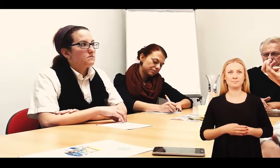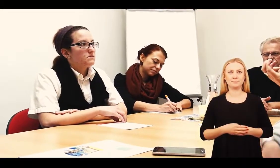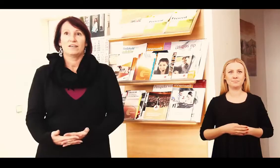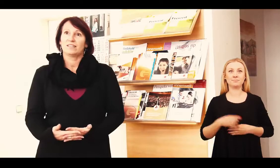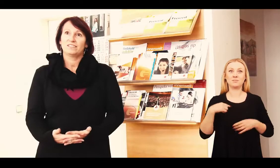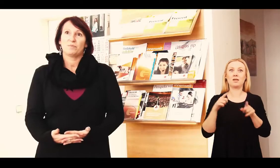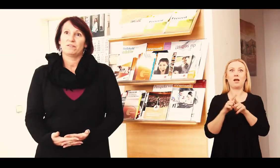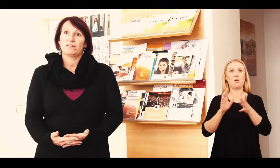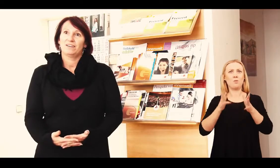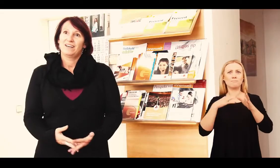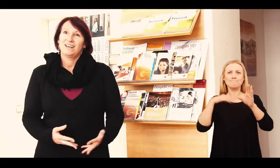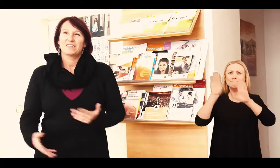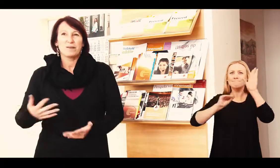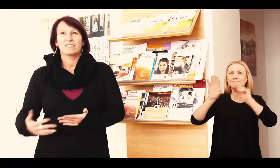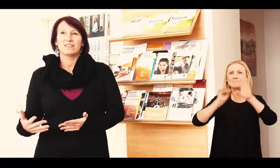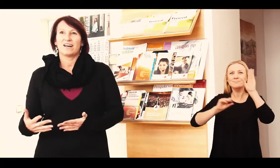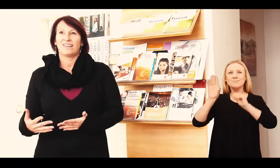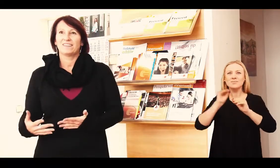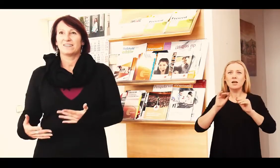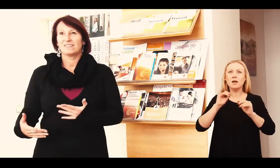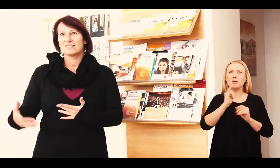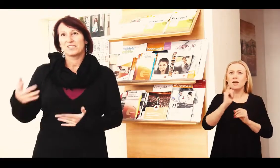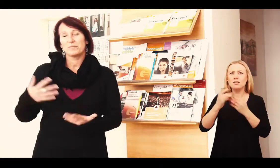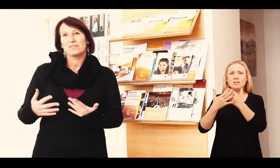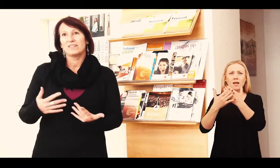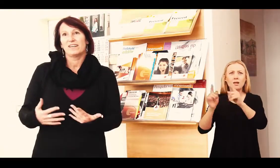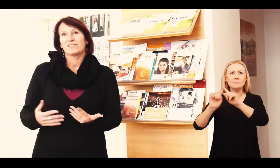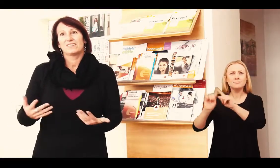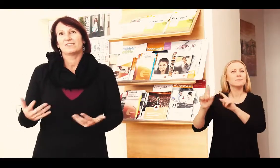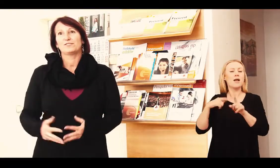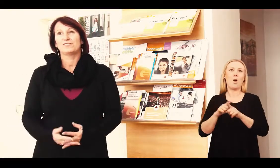Ich habe zwar Gebärden gelernt, aber jeder gebärdet etwas anders, es gibt Dialekte.